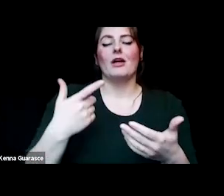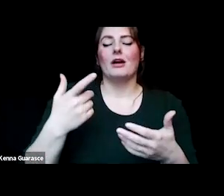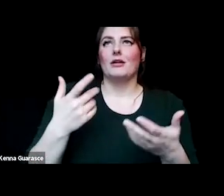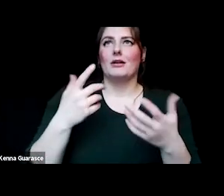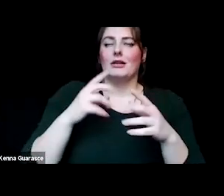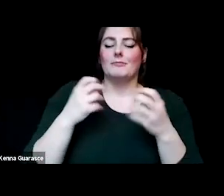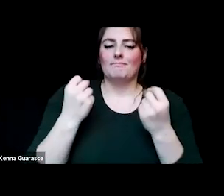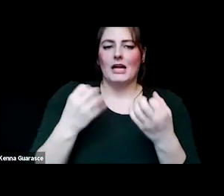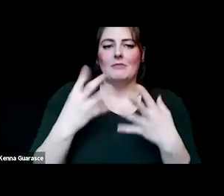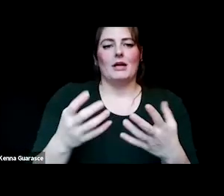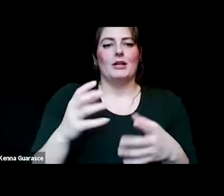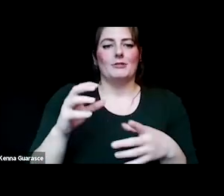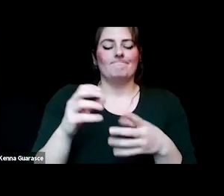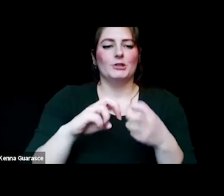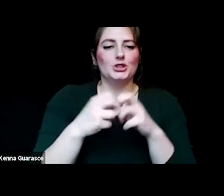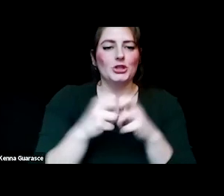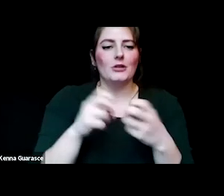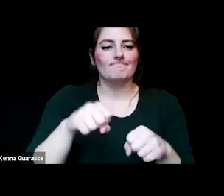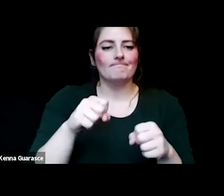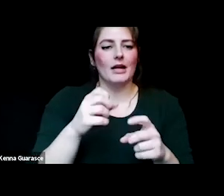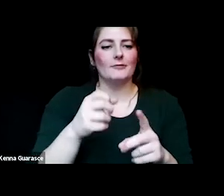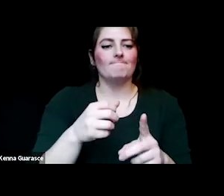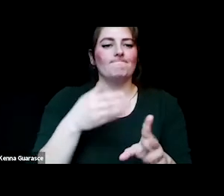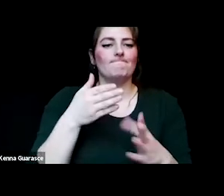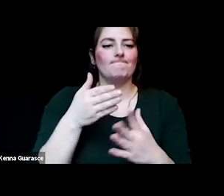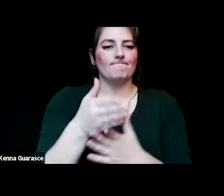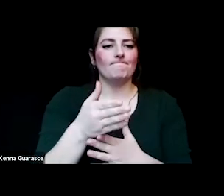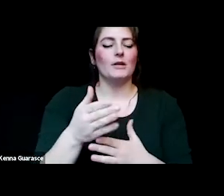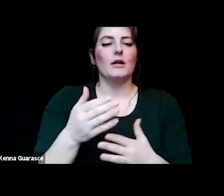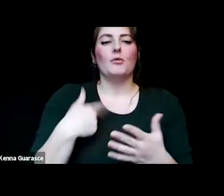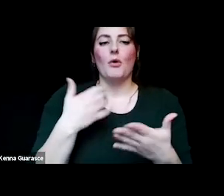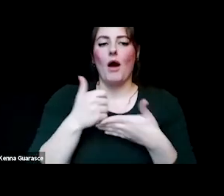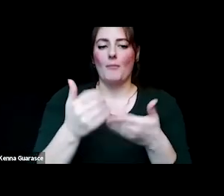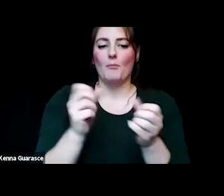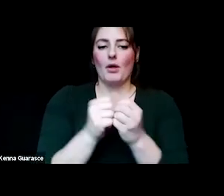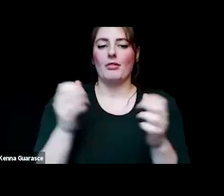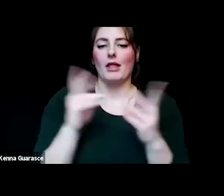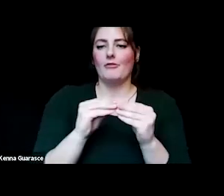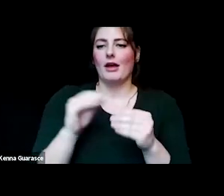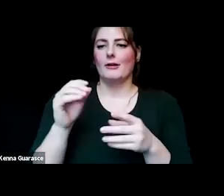que pueden afectar el avance de este tipo de esfuerzo colectivo. Sobre todo si buscan